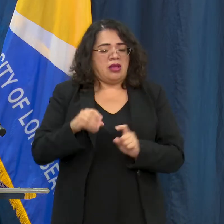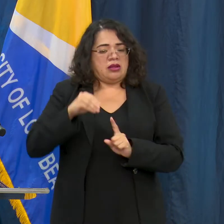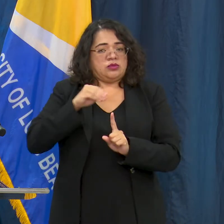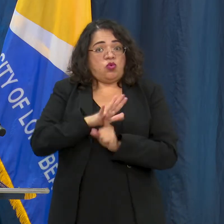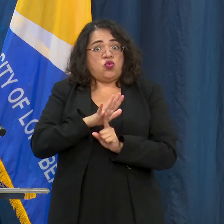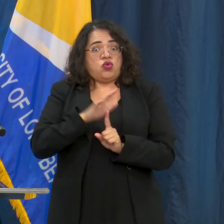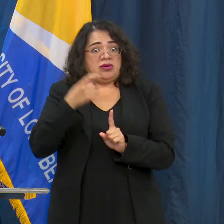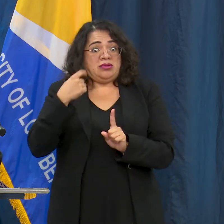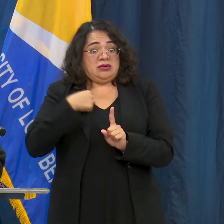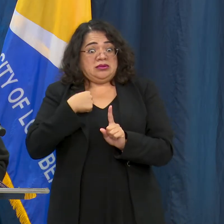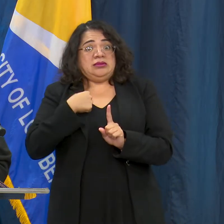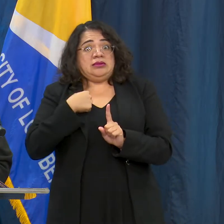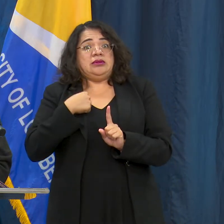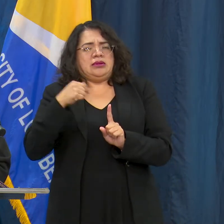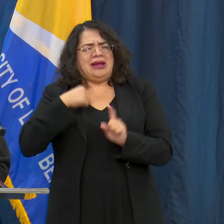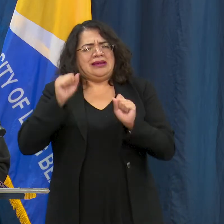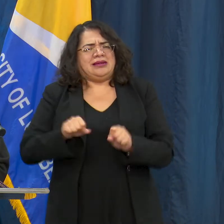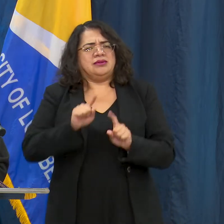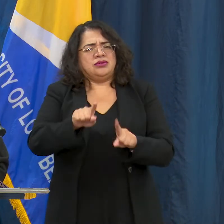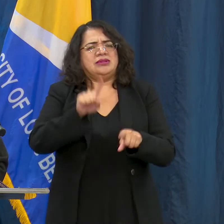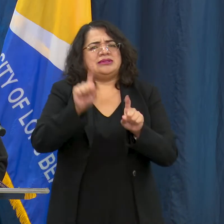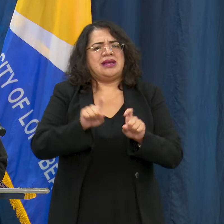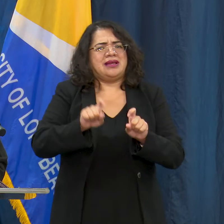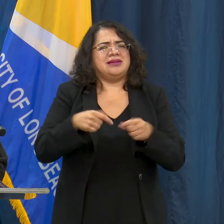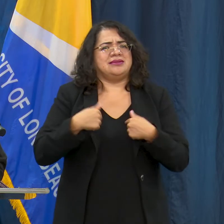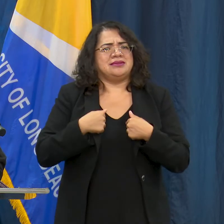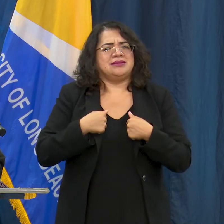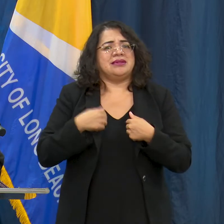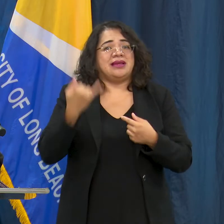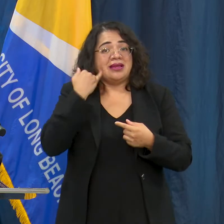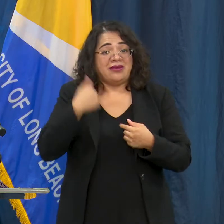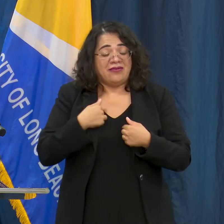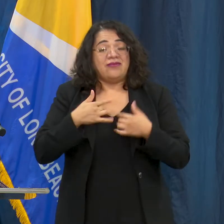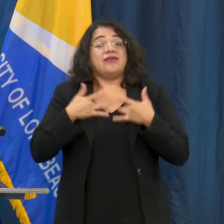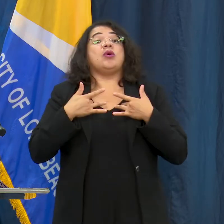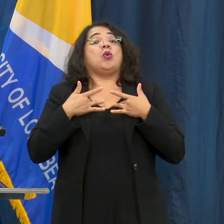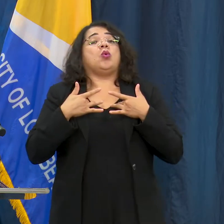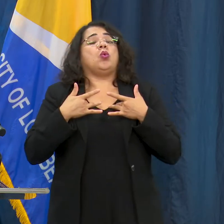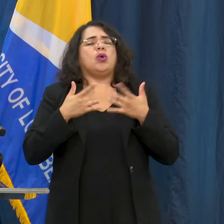used estuvo cerca de alguien que ha sido positivo con el virus entonces es la